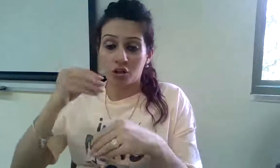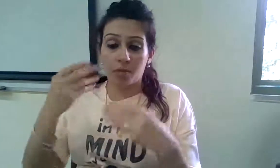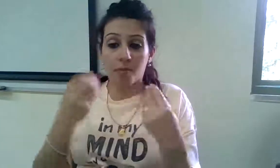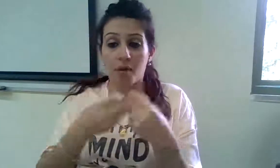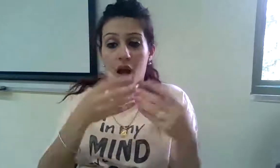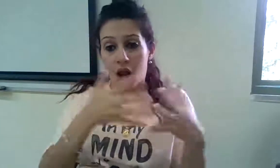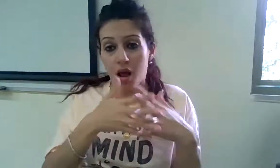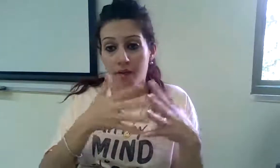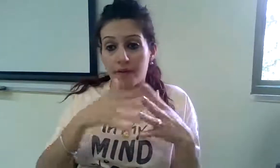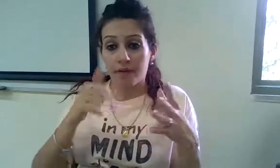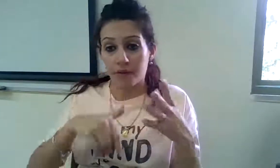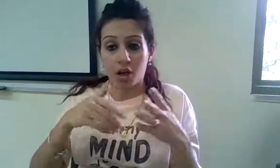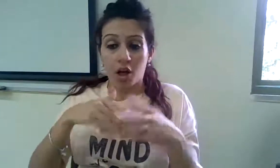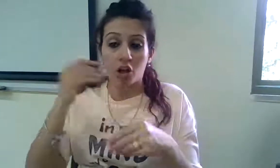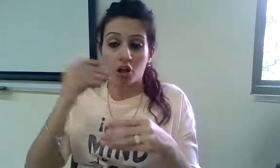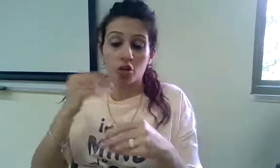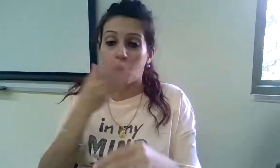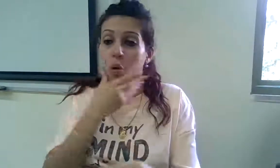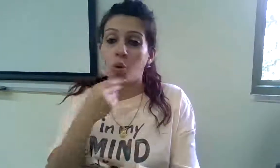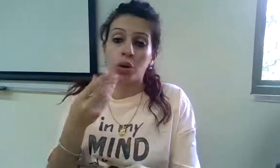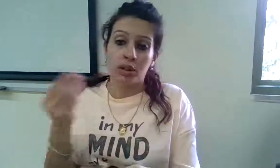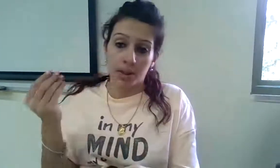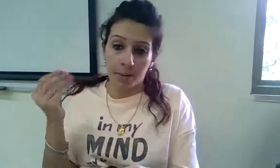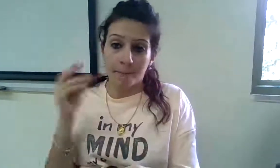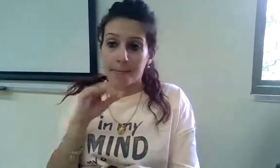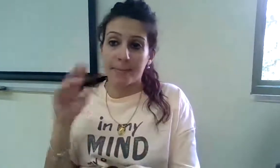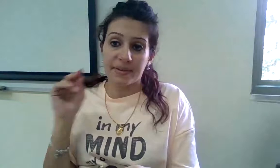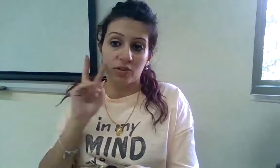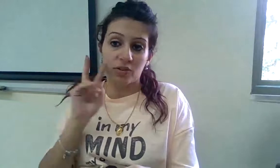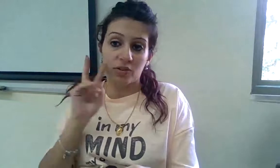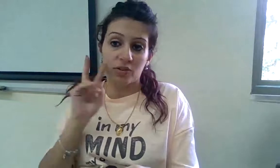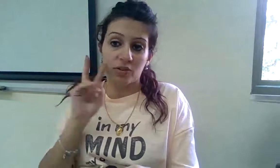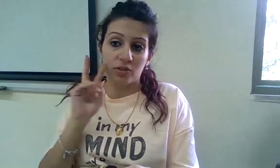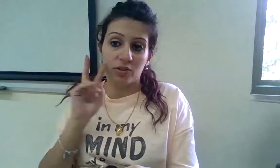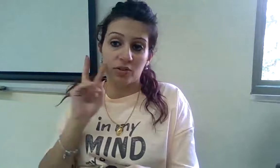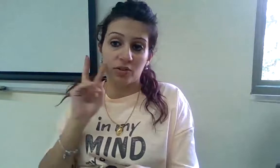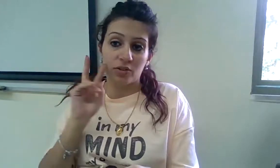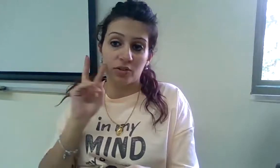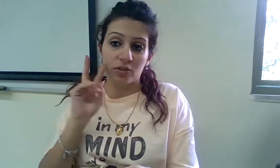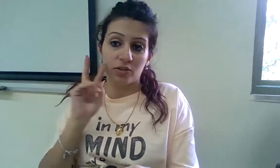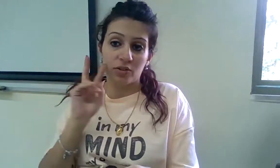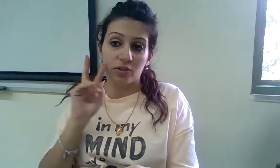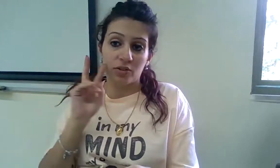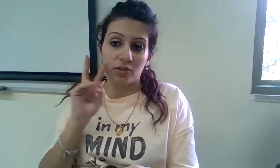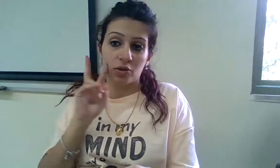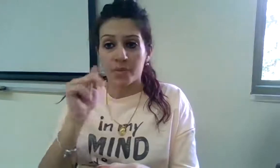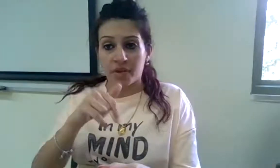قد أجابت عن هذا السؤال بالفعل في جزء المحادثة الكتابية